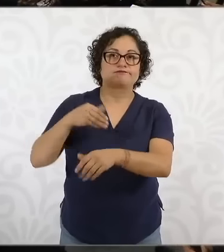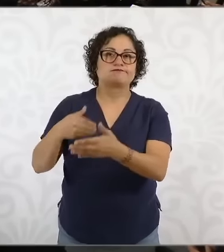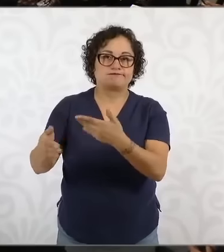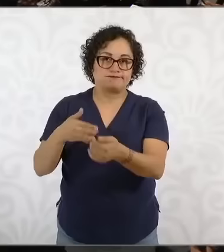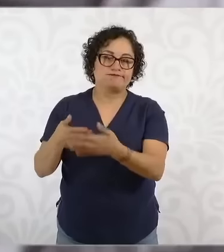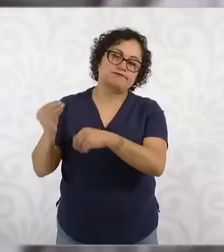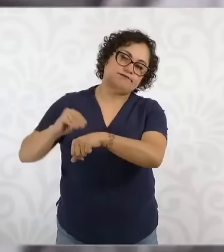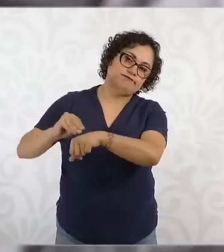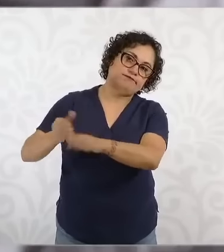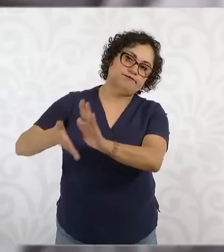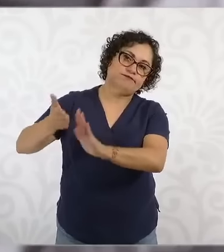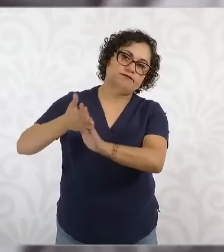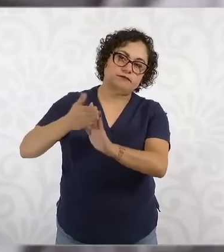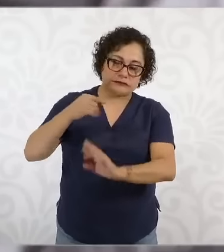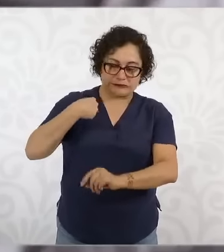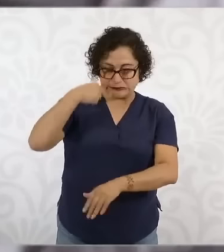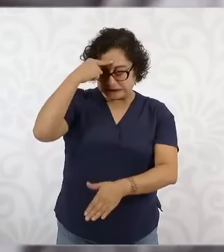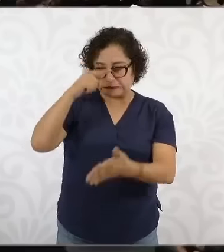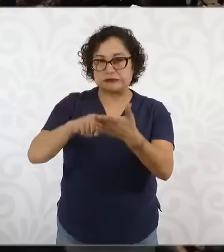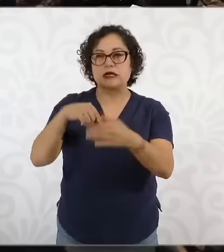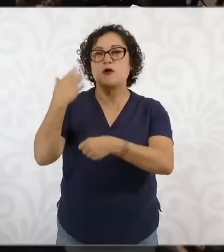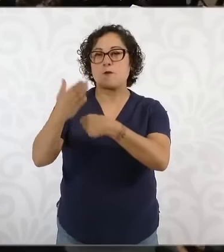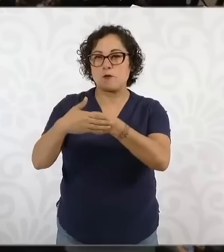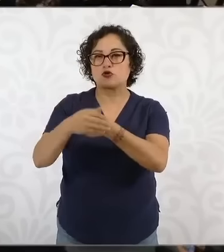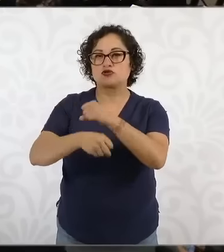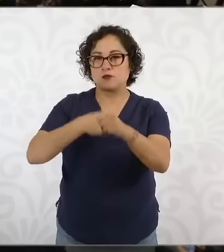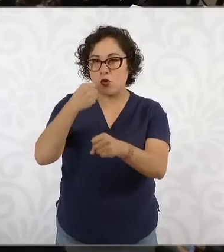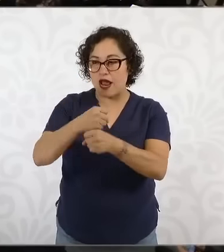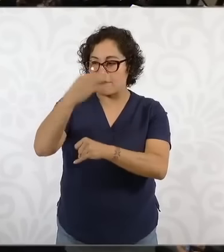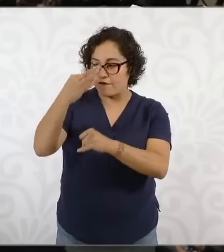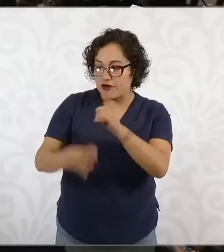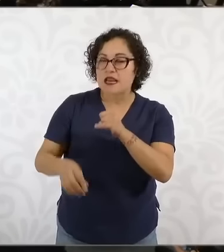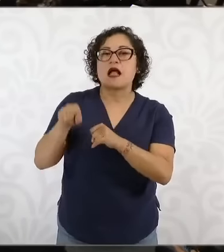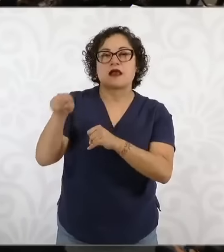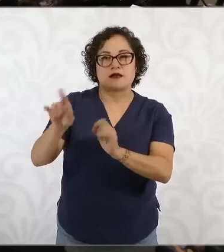finales del próximo año para que la presidenta nos honre con la inauguración y también durante este